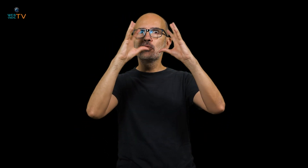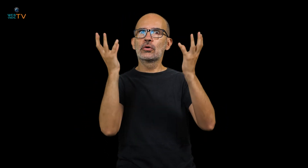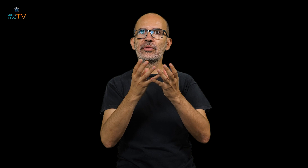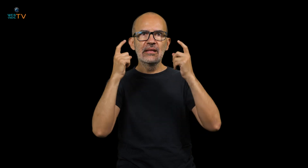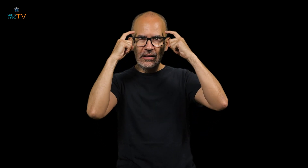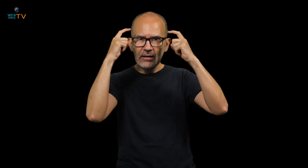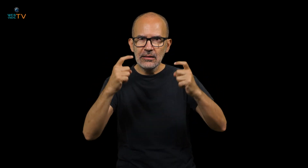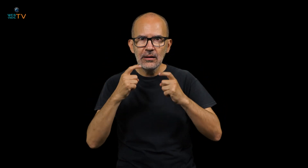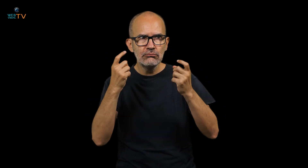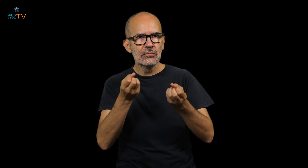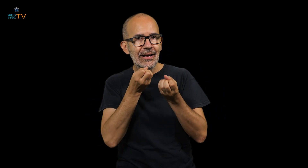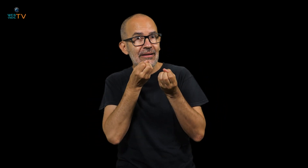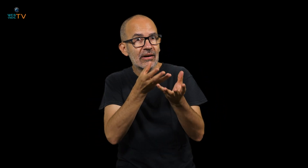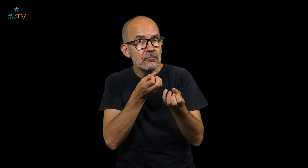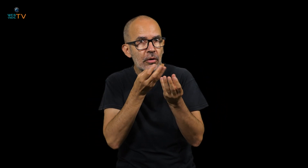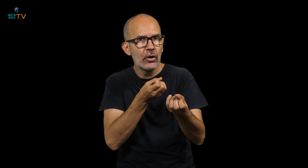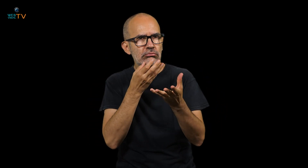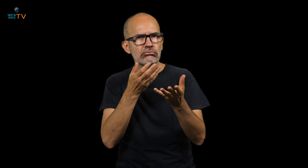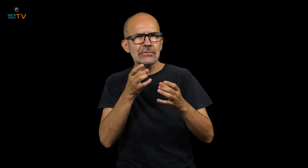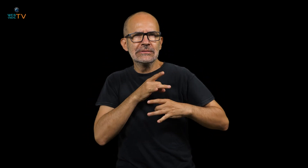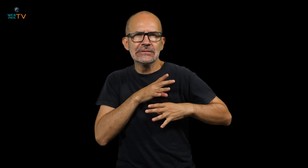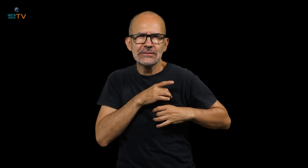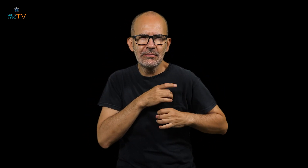En esos días parece que, en general, se intenta informar y sensibilizar